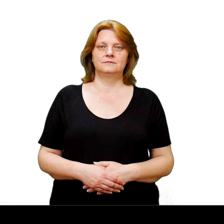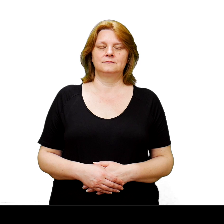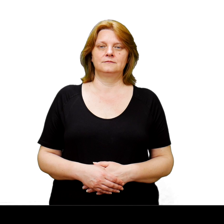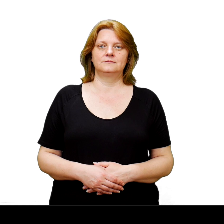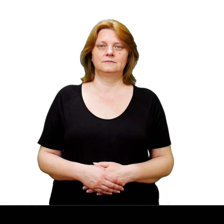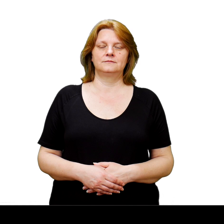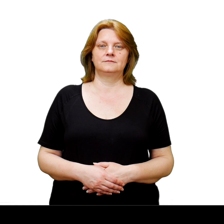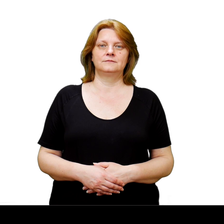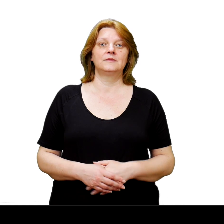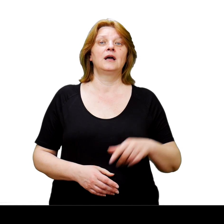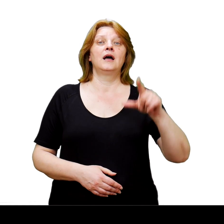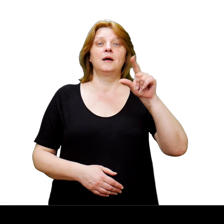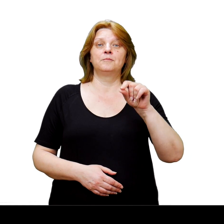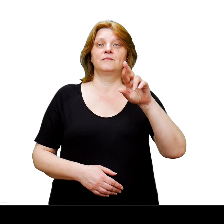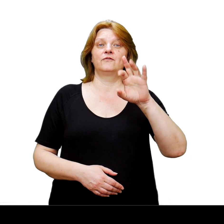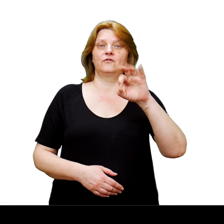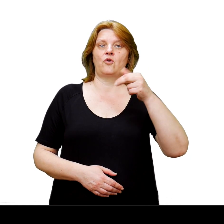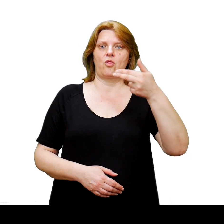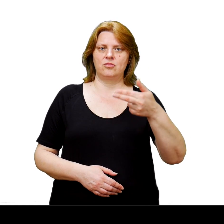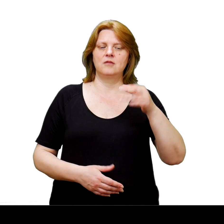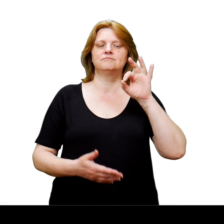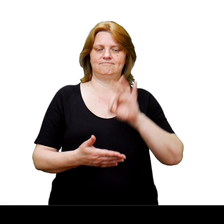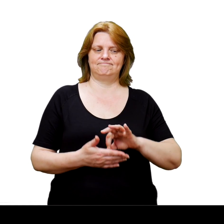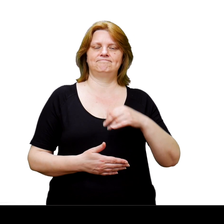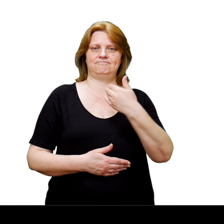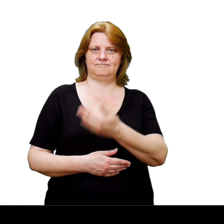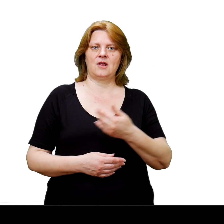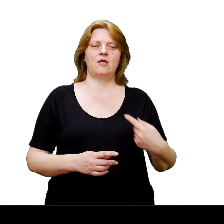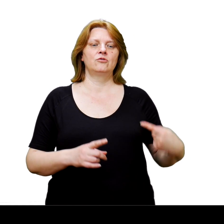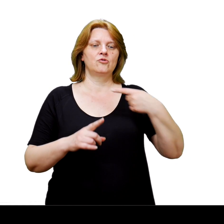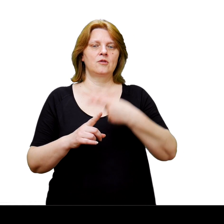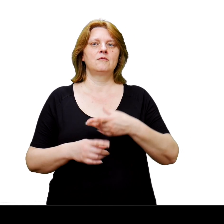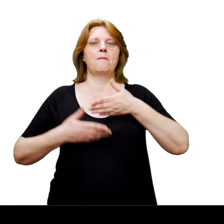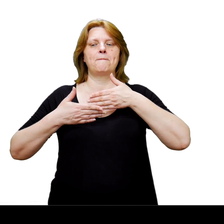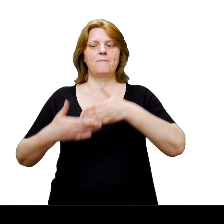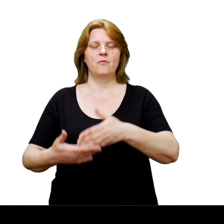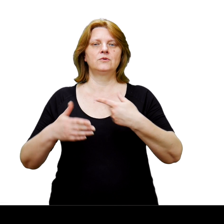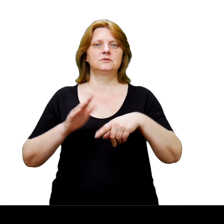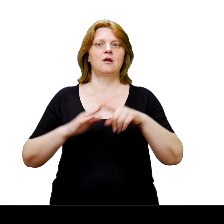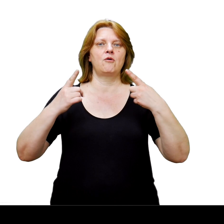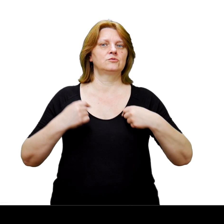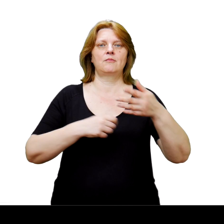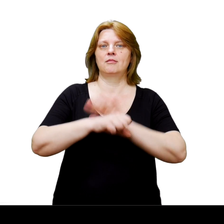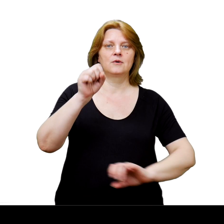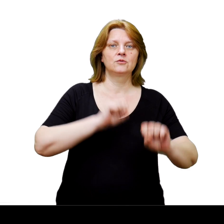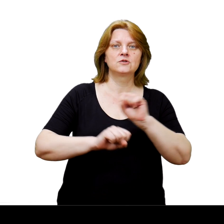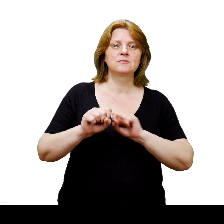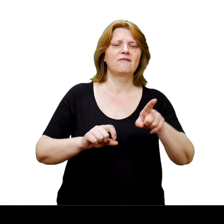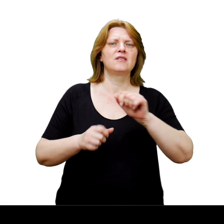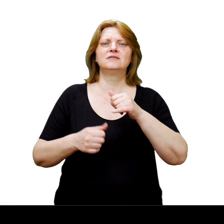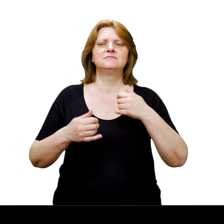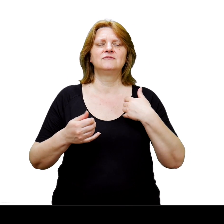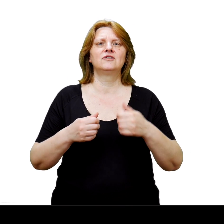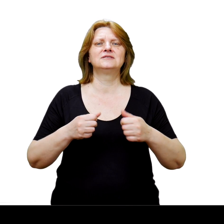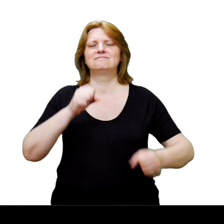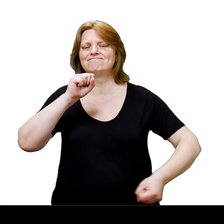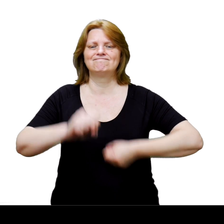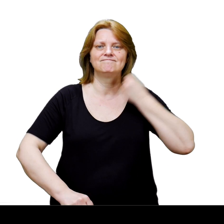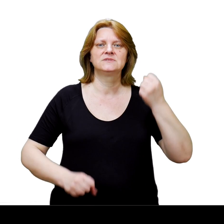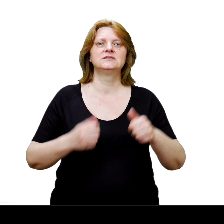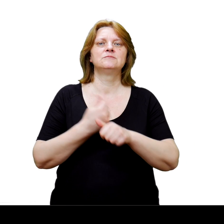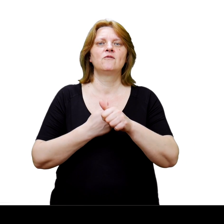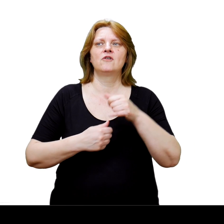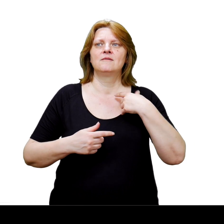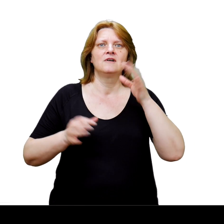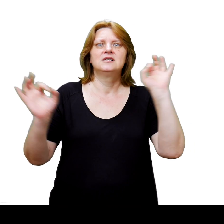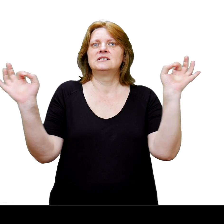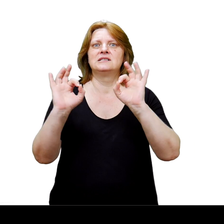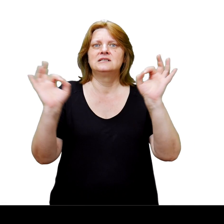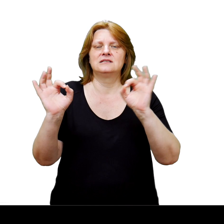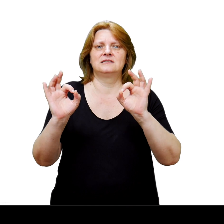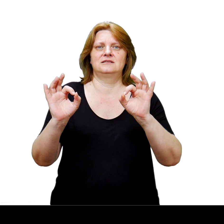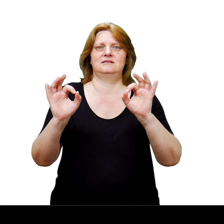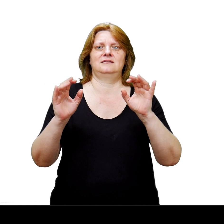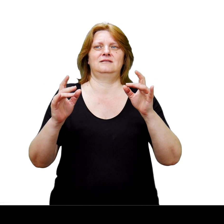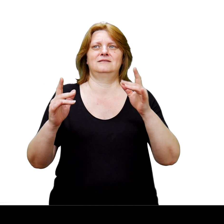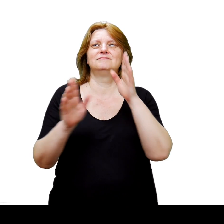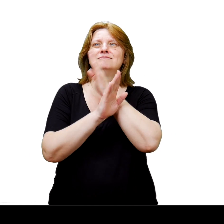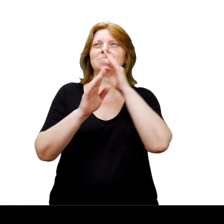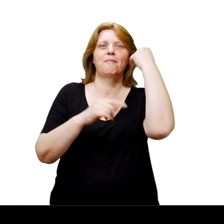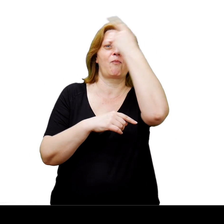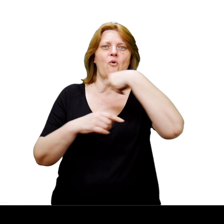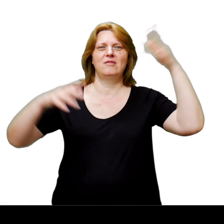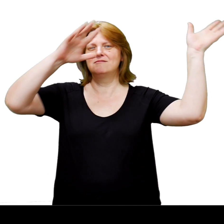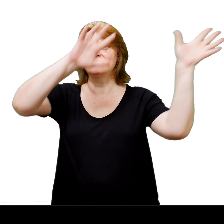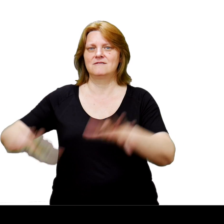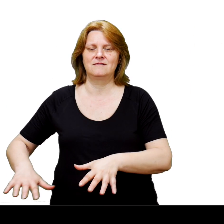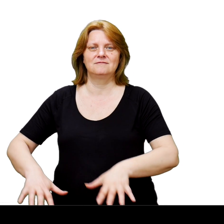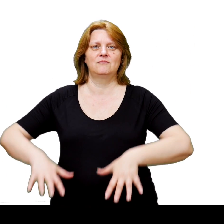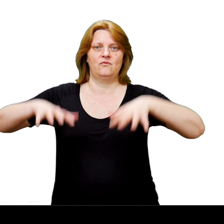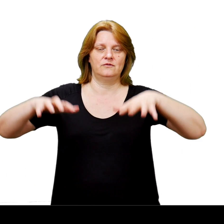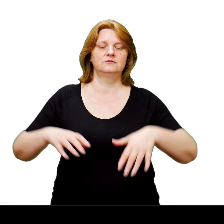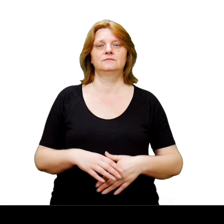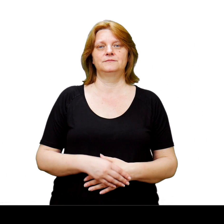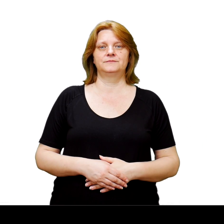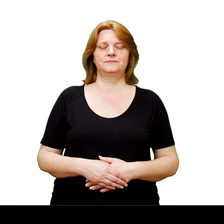PFRON zapewni dodatkową pomoc osobom niepełnosprawnym poszkodowanym w wyniku ekstremalnych zjawisk atmosferycznych